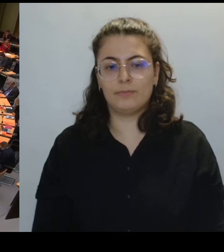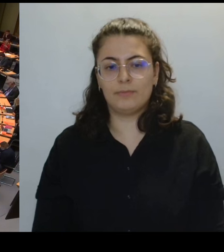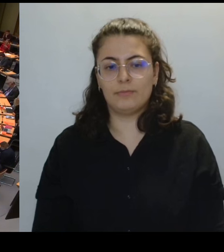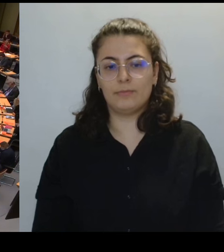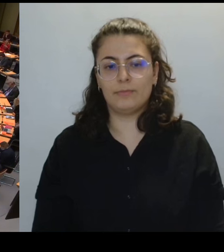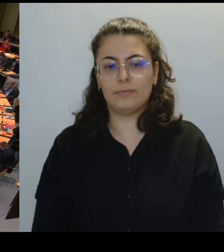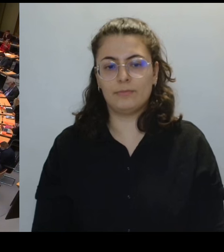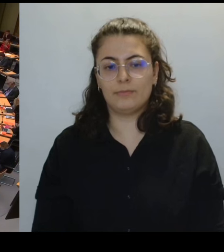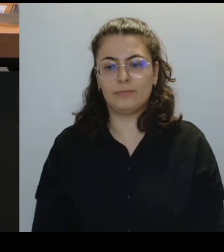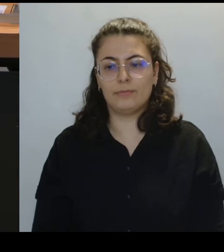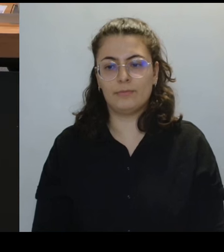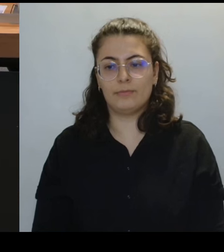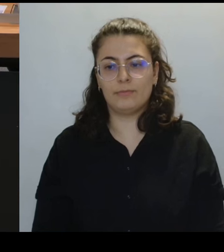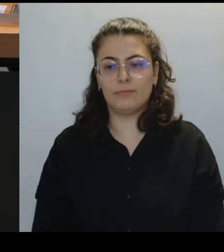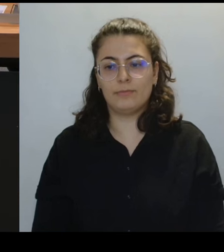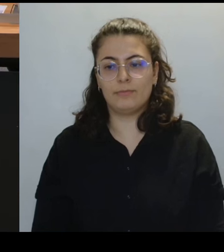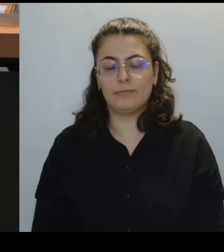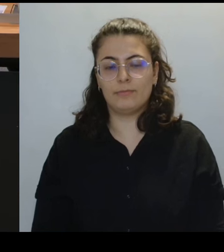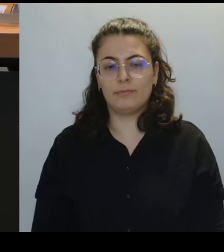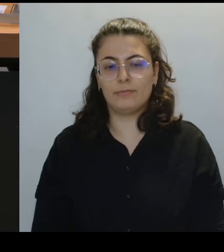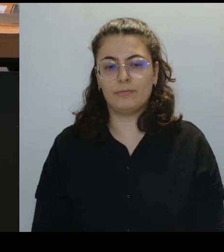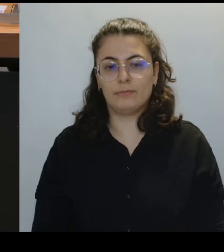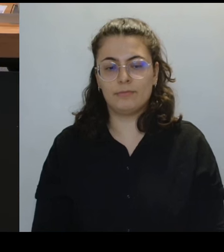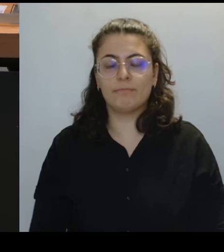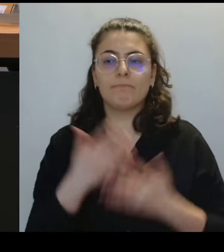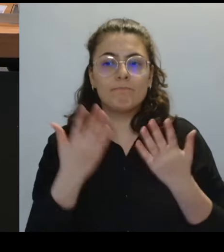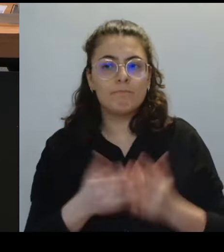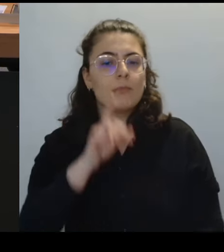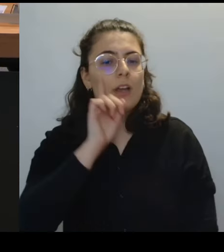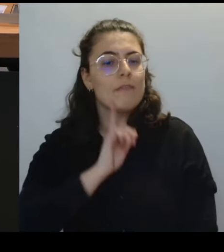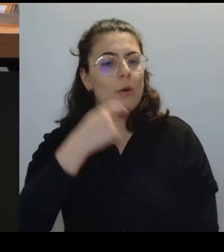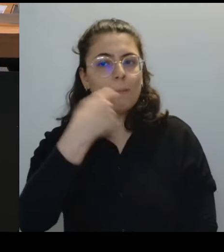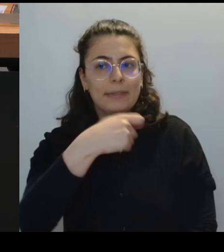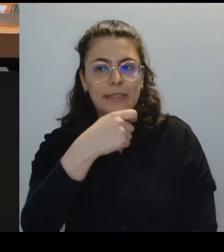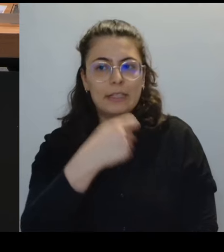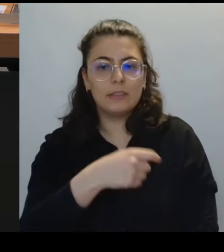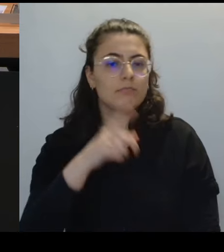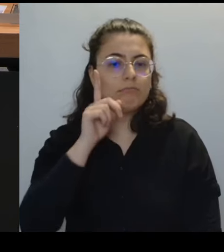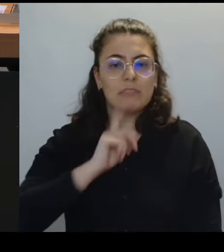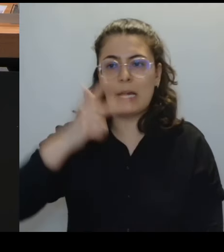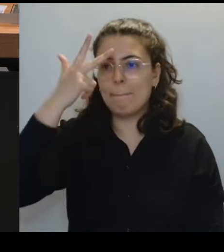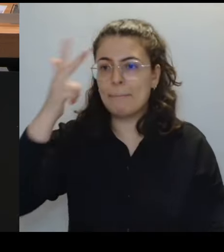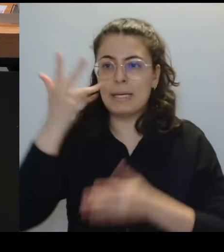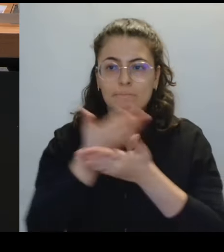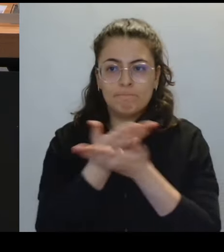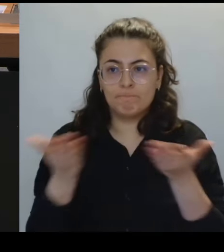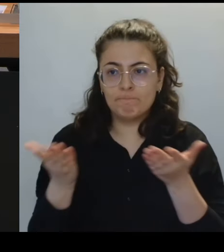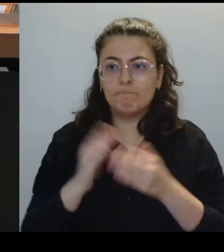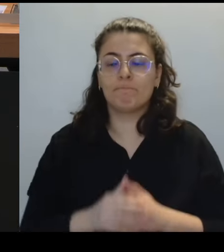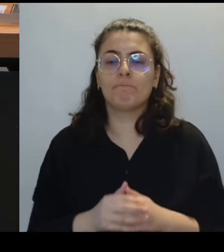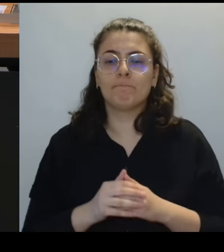(Rednerwechsel) Frau Präsidentin! Meine Damen und Herren! Dass Vorsorge und Prävention insbesondere im Kinder und